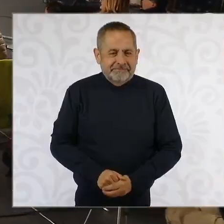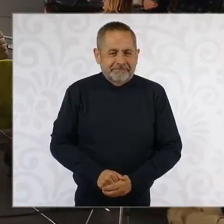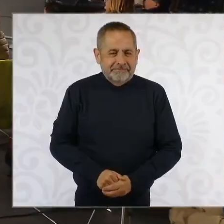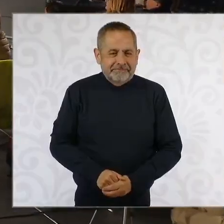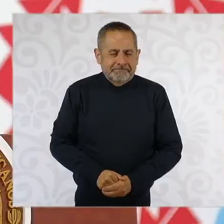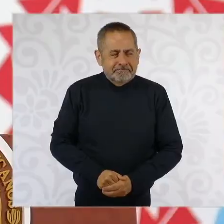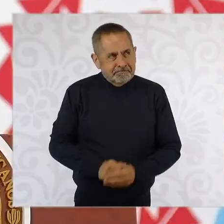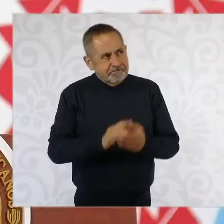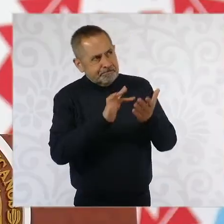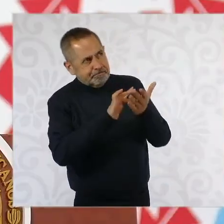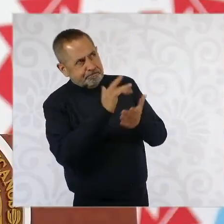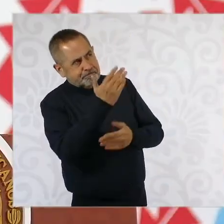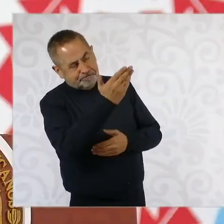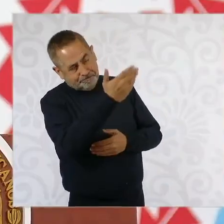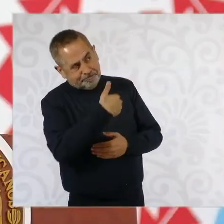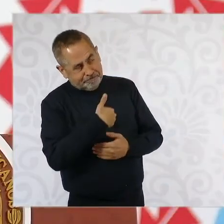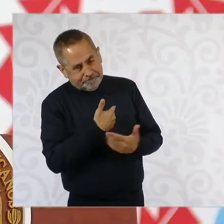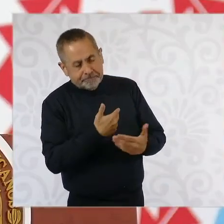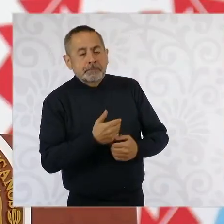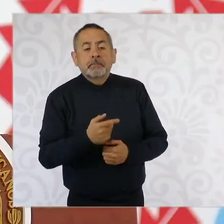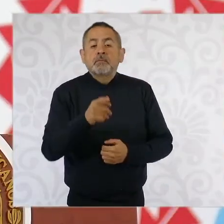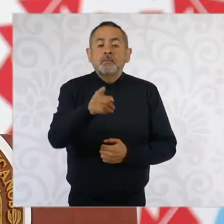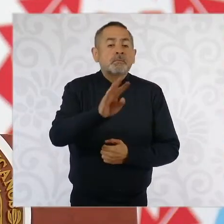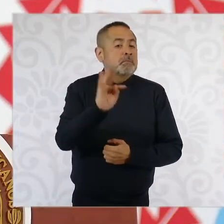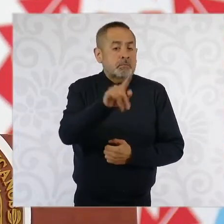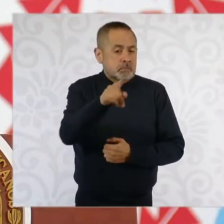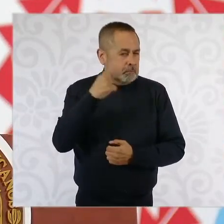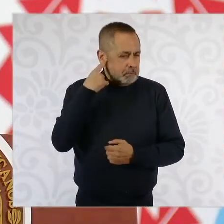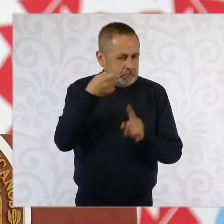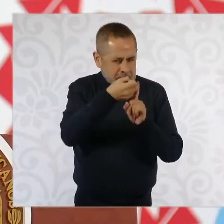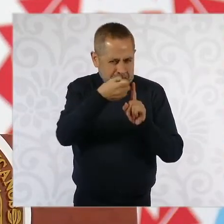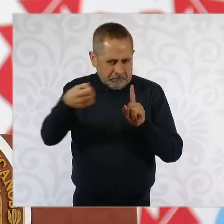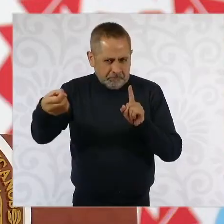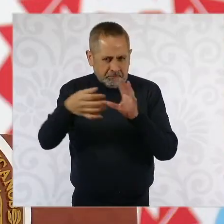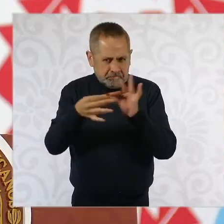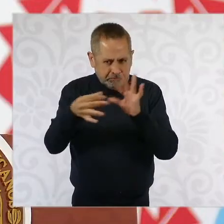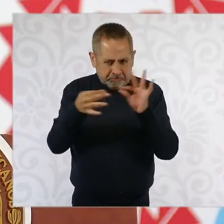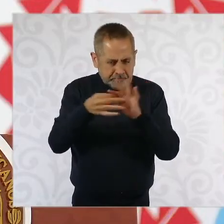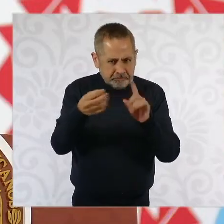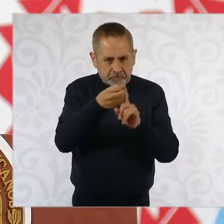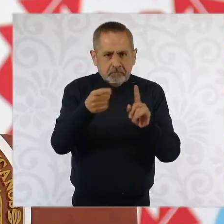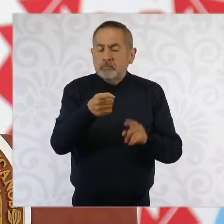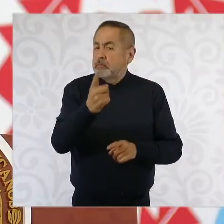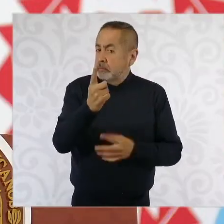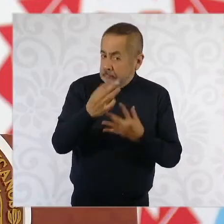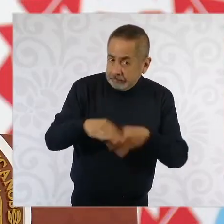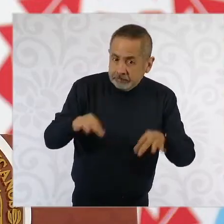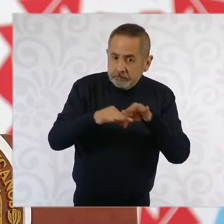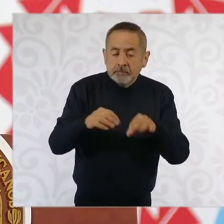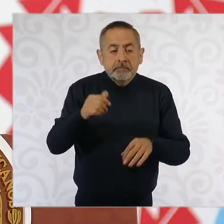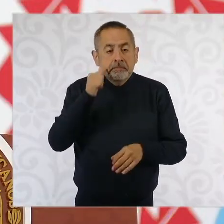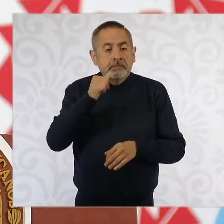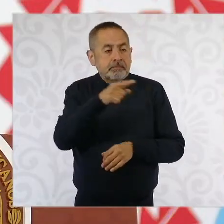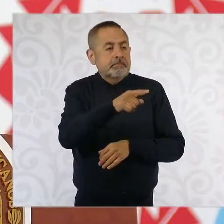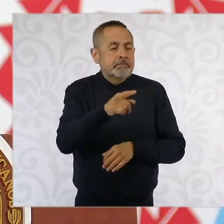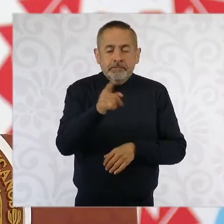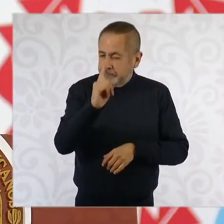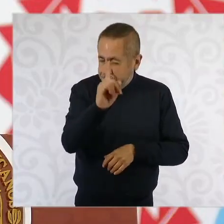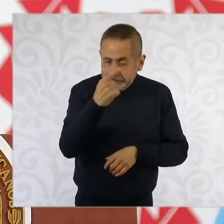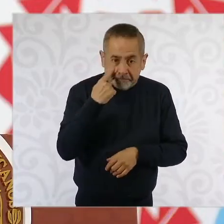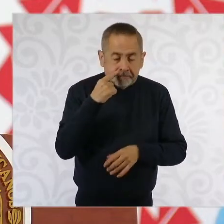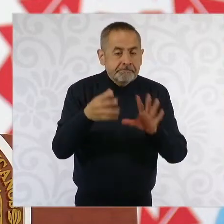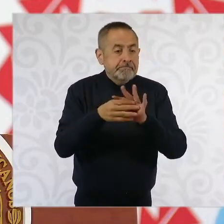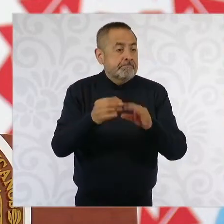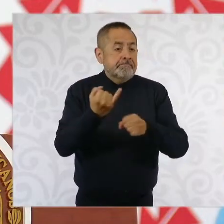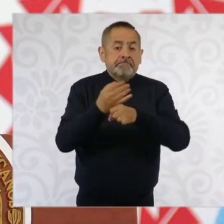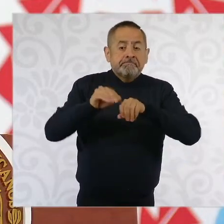si ustedes escuchan lo que todo el porque vale la pena cuando hay una información que se vaya a la